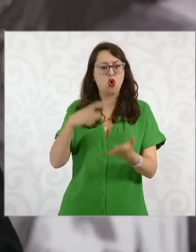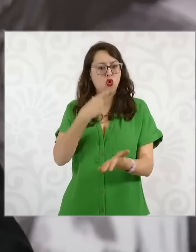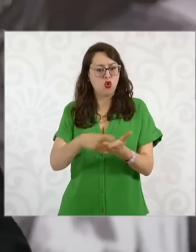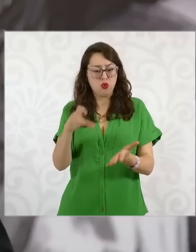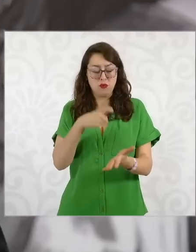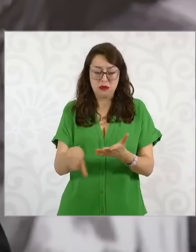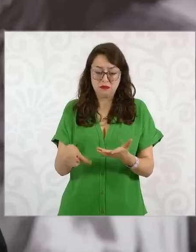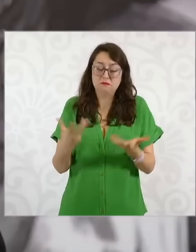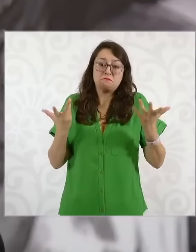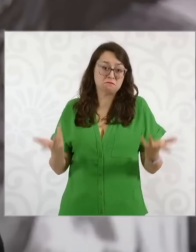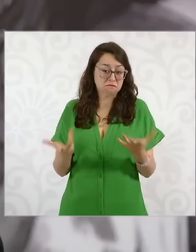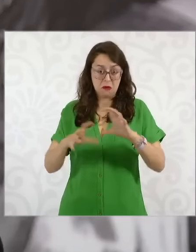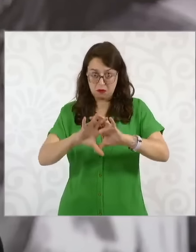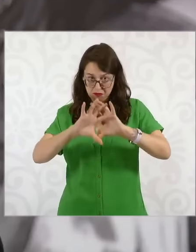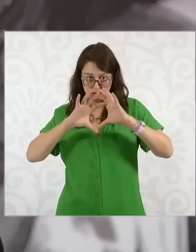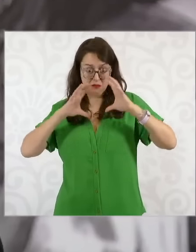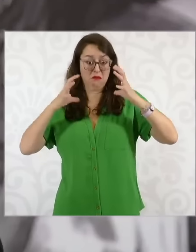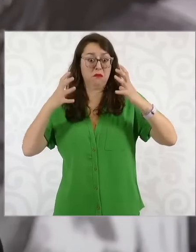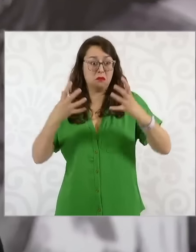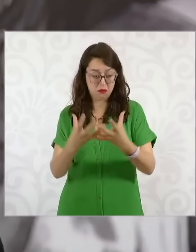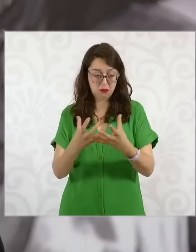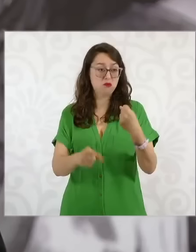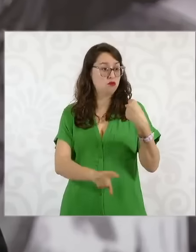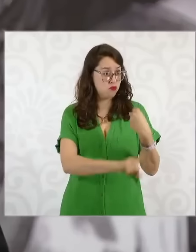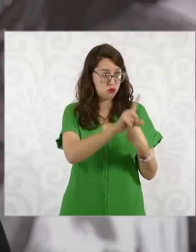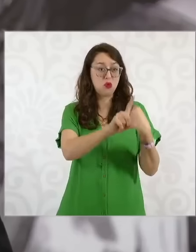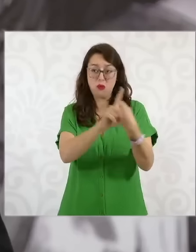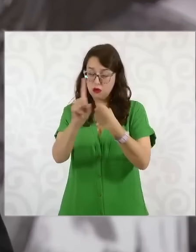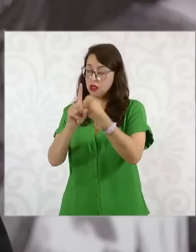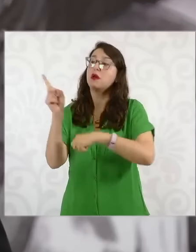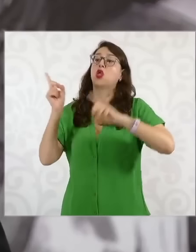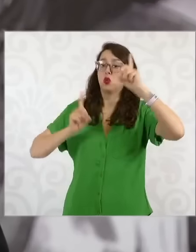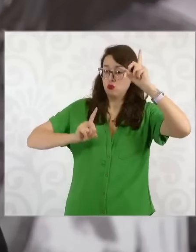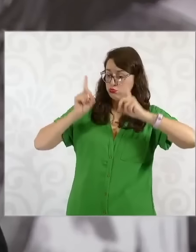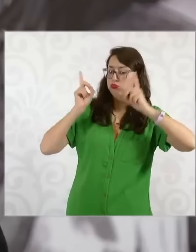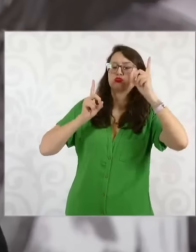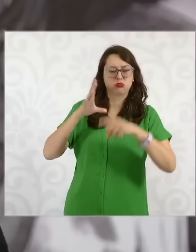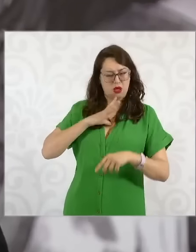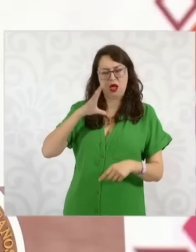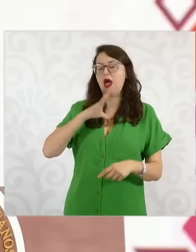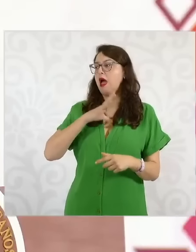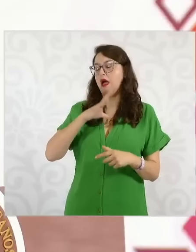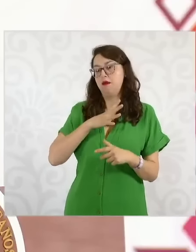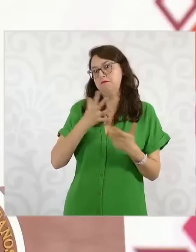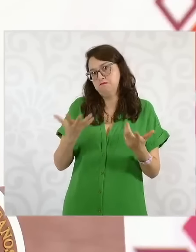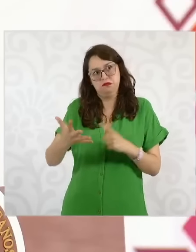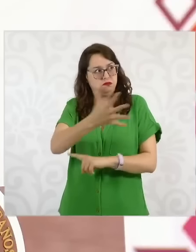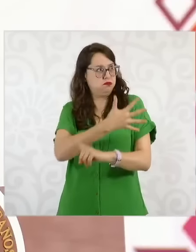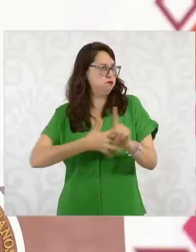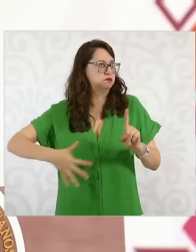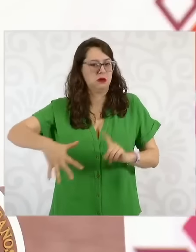digamos, de de la posible eh incertidumbre eh proveniente del entorno del entorno comercial,